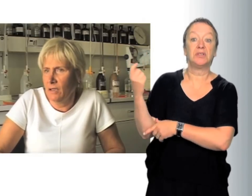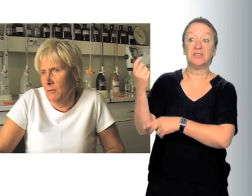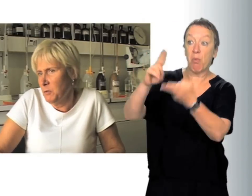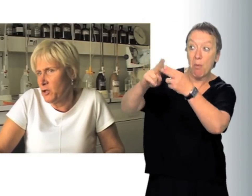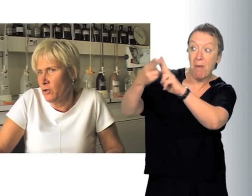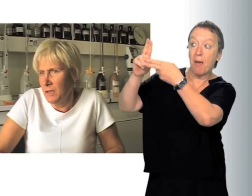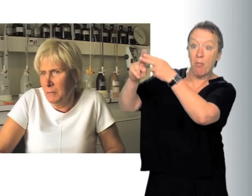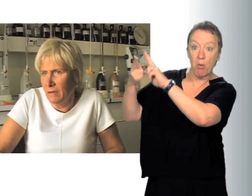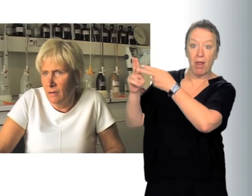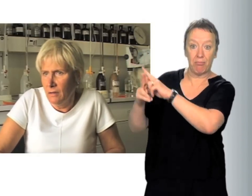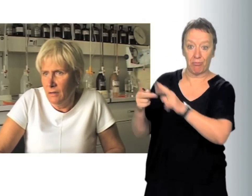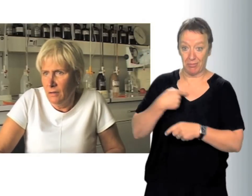Mais moi, je n'en ai pas.